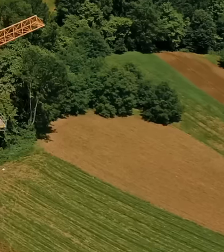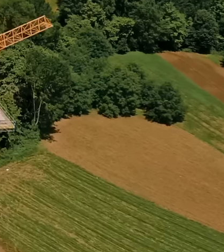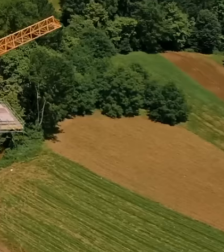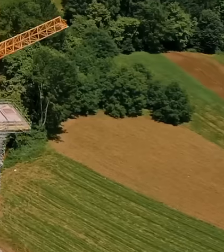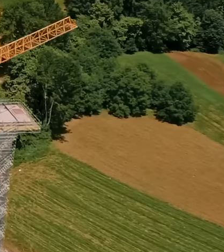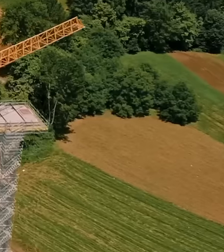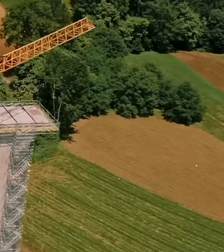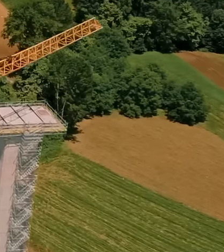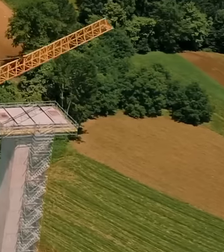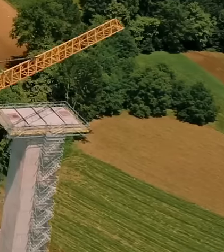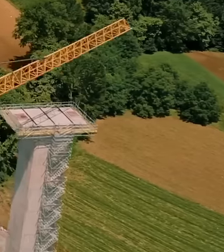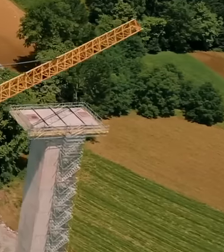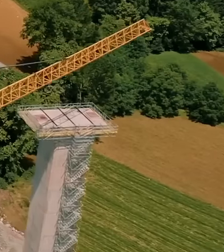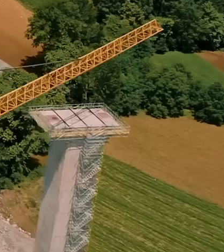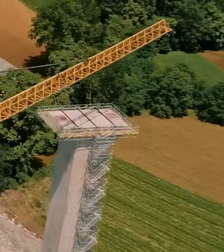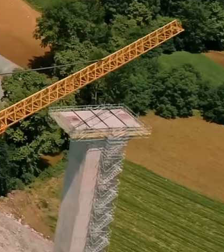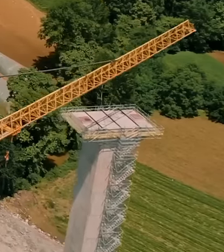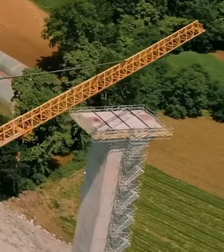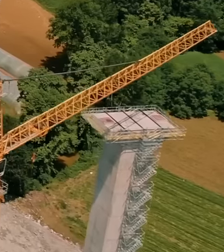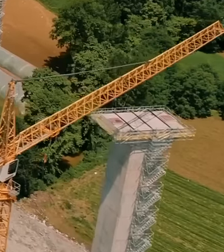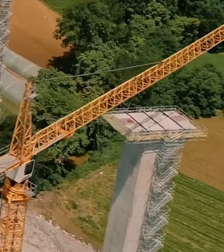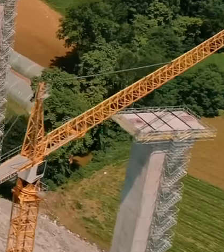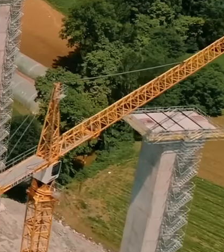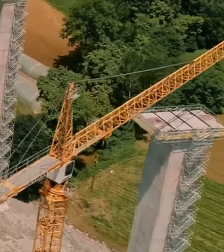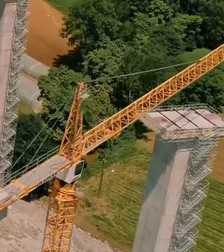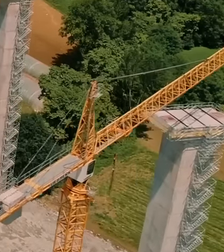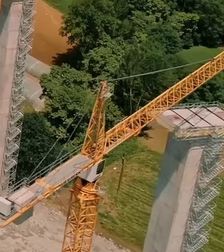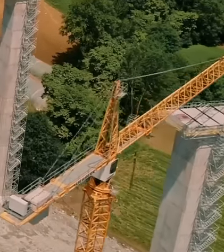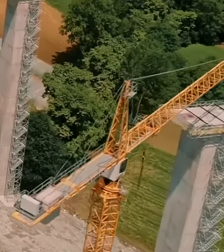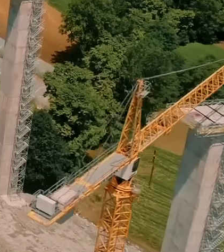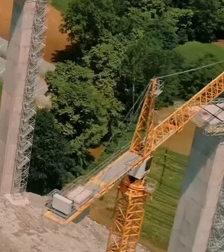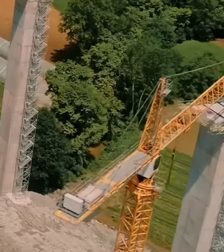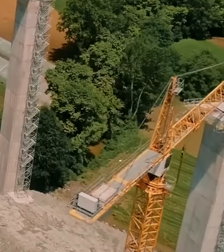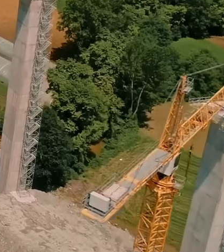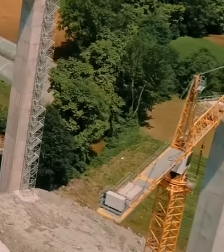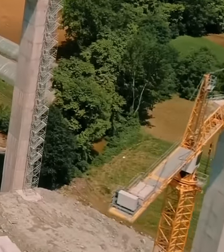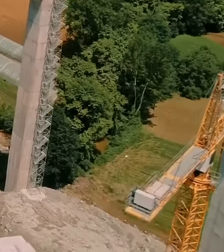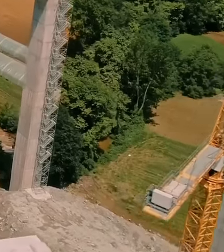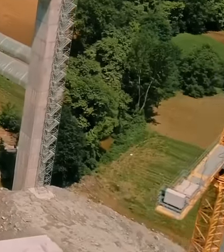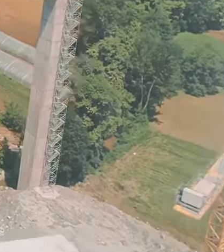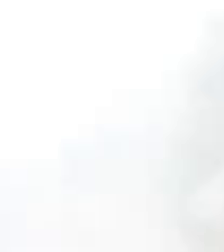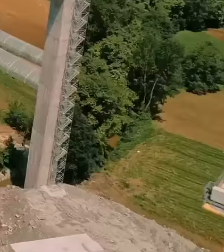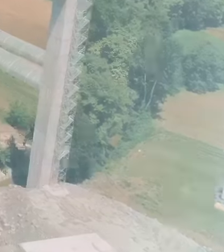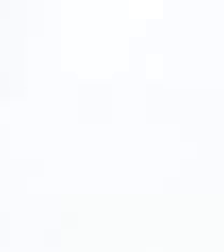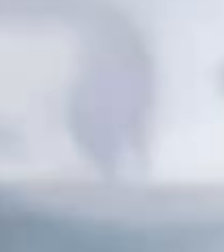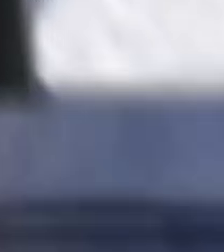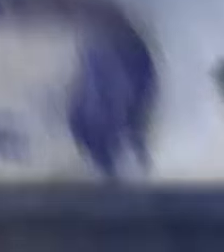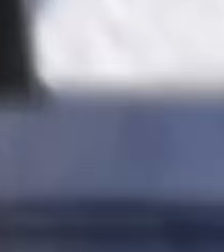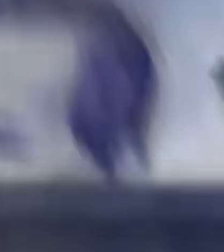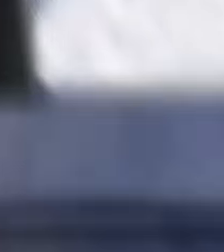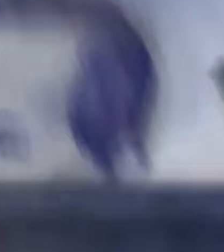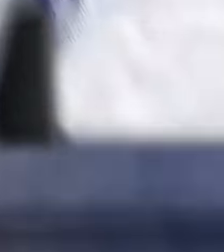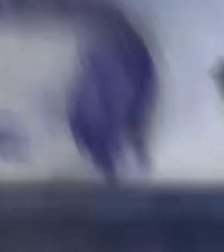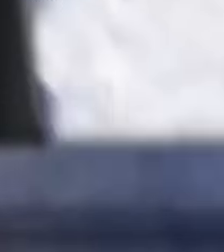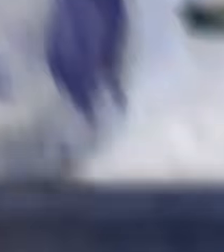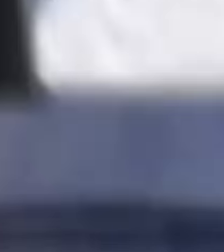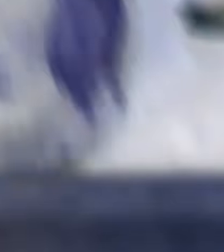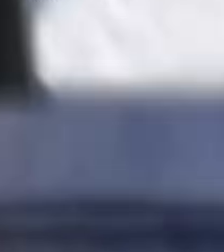esquema estratégico con participación privada y una inversión conjunta estimada en más de 397,000